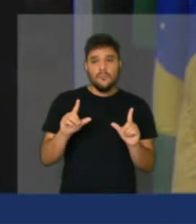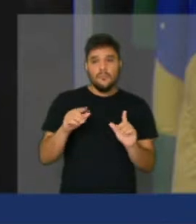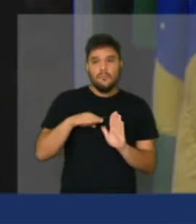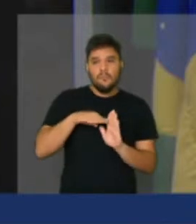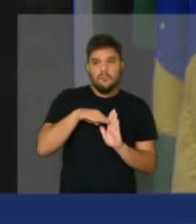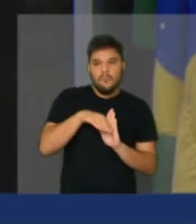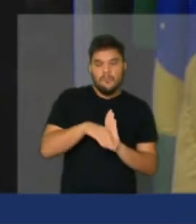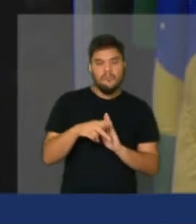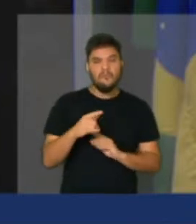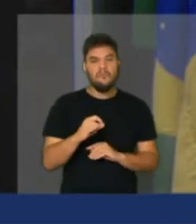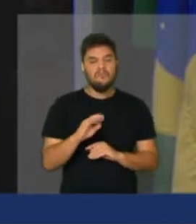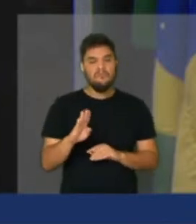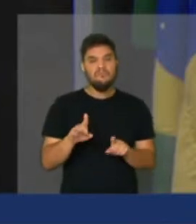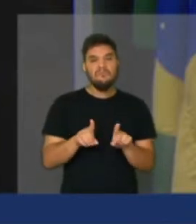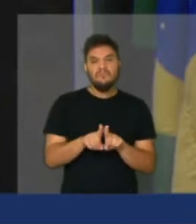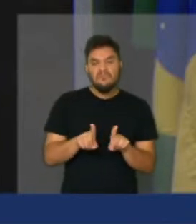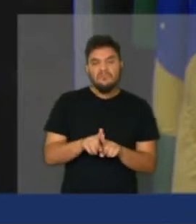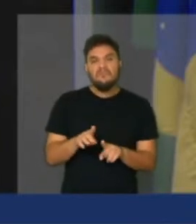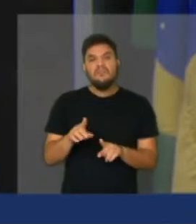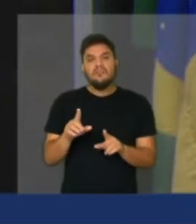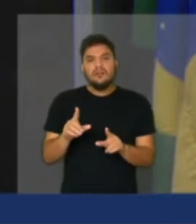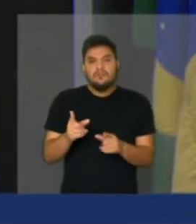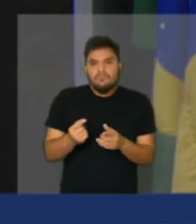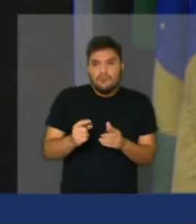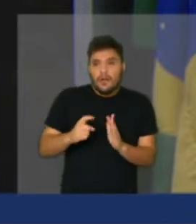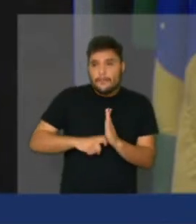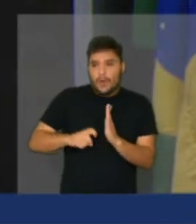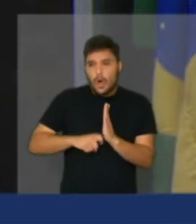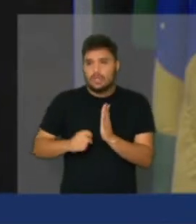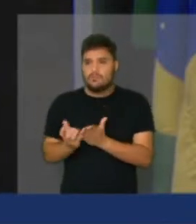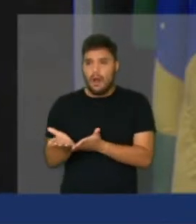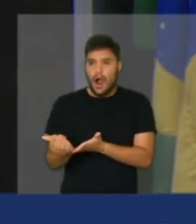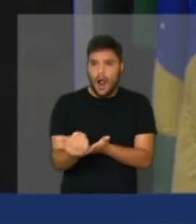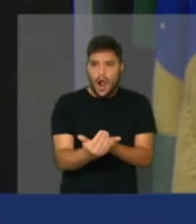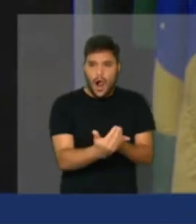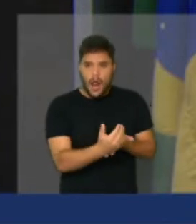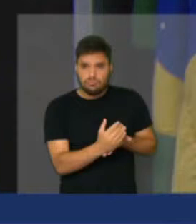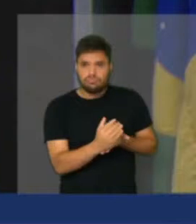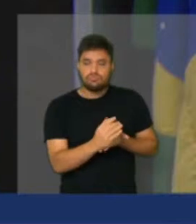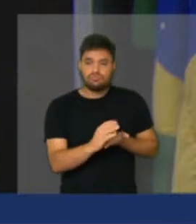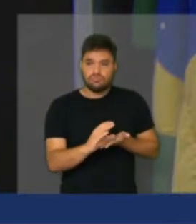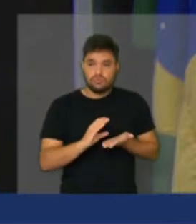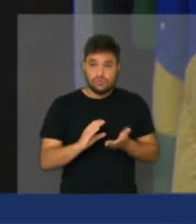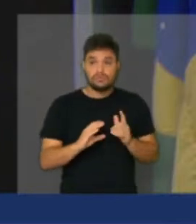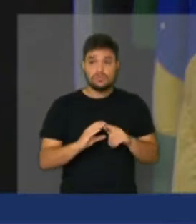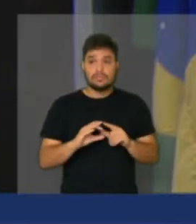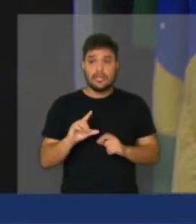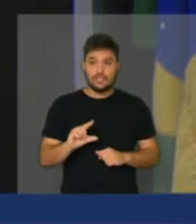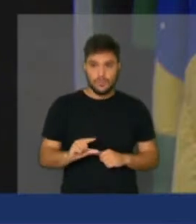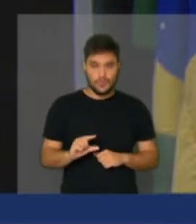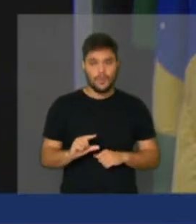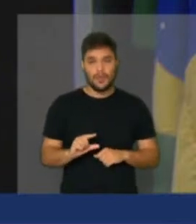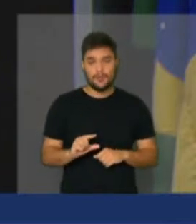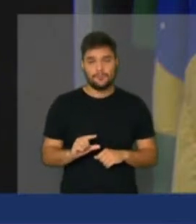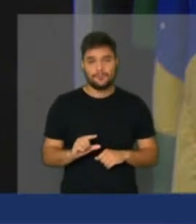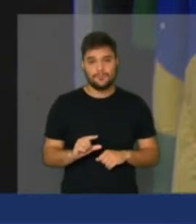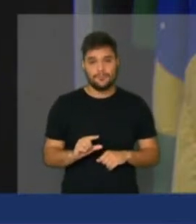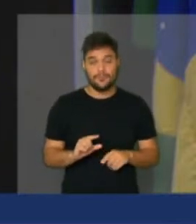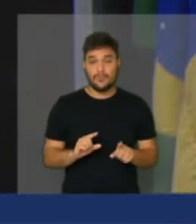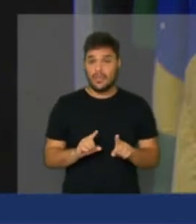A QUEDA NA ARRECADAÇÃO NÃO É DEVIDAMENTE ACOMPANHADA PELA REDUÇÃO PROPORCIONAL